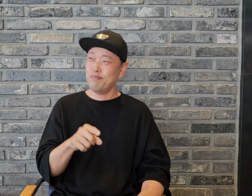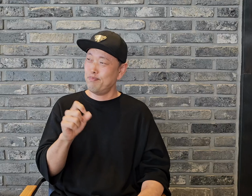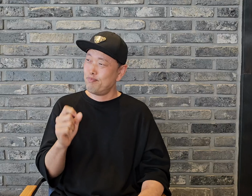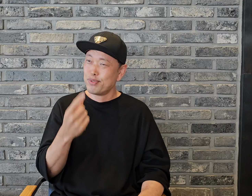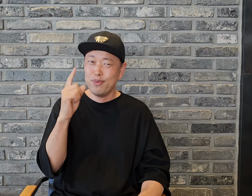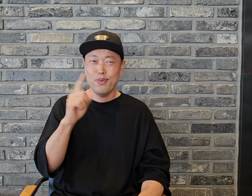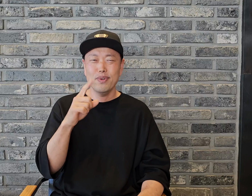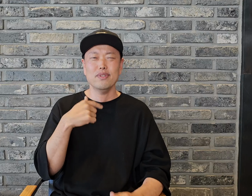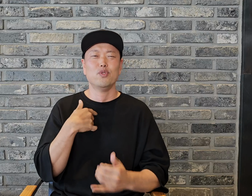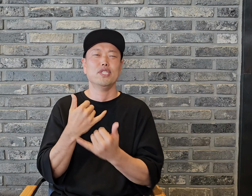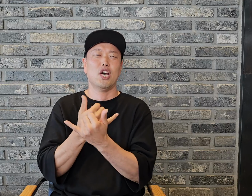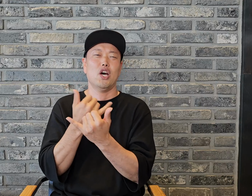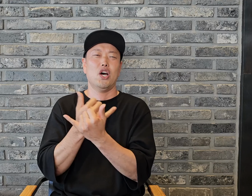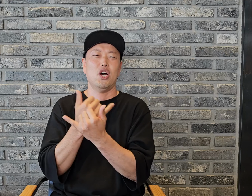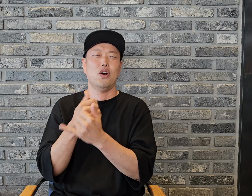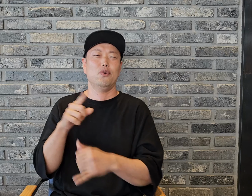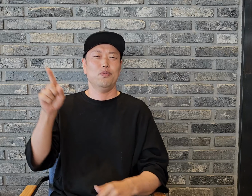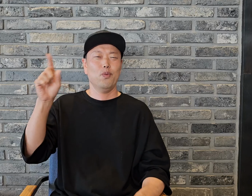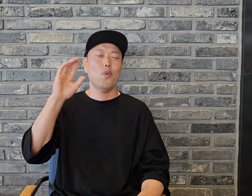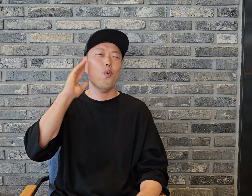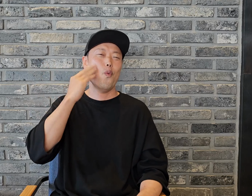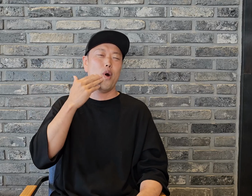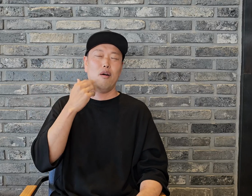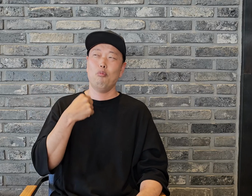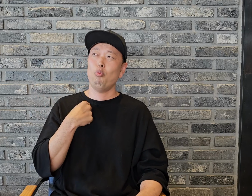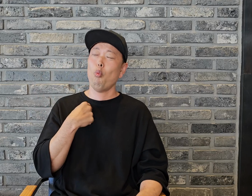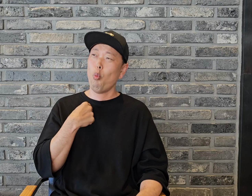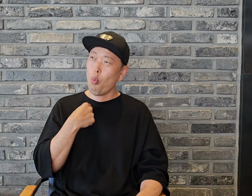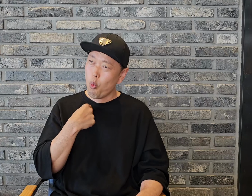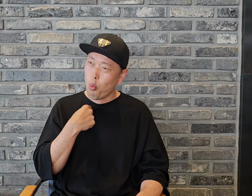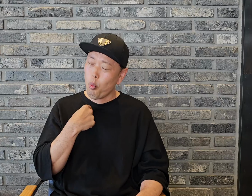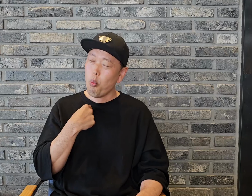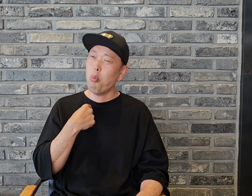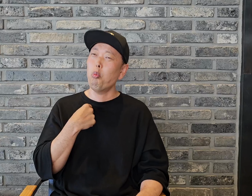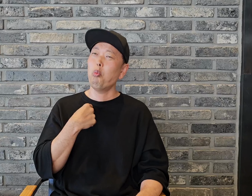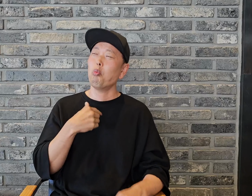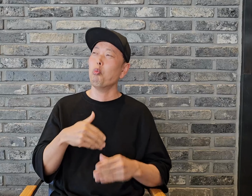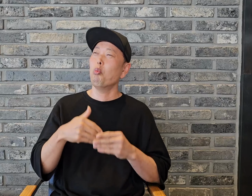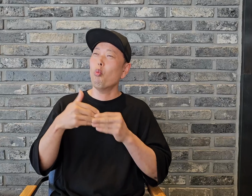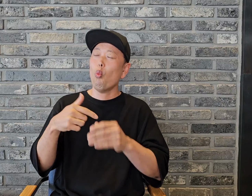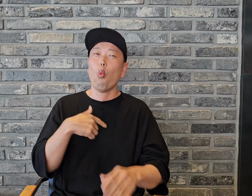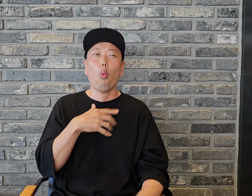eines Tages brachte mich ein gehörloser Verwandter irgendwohin.